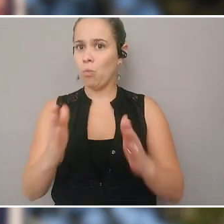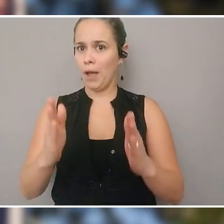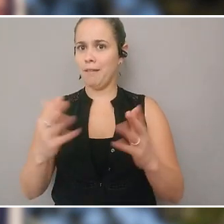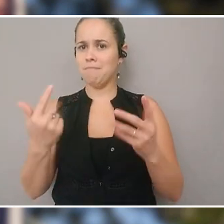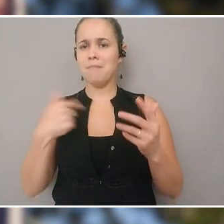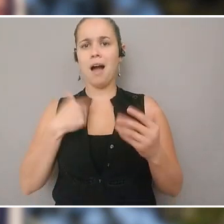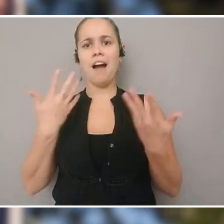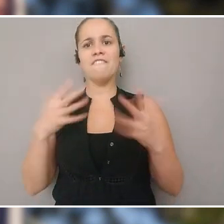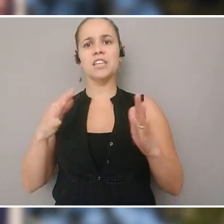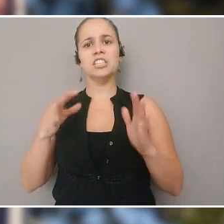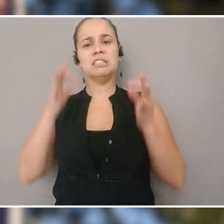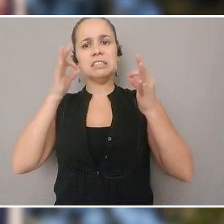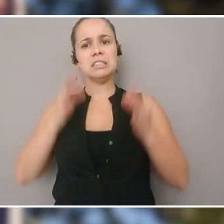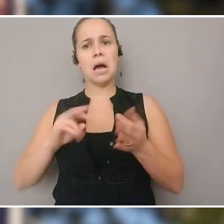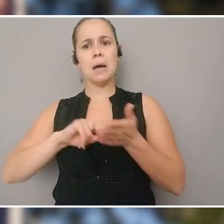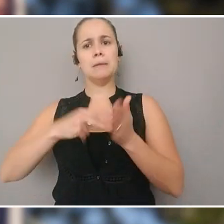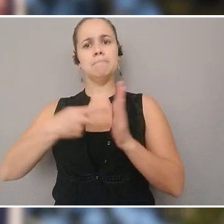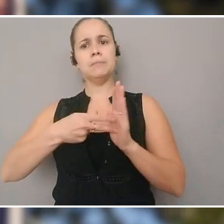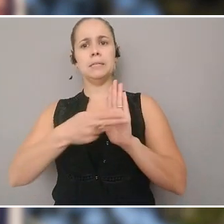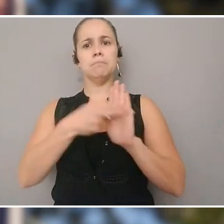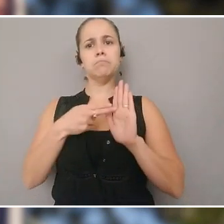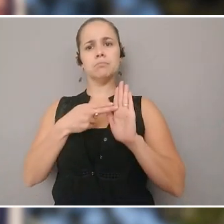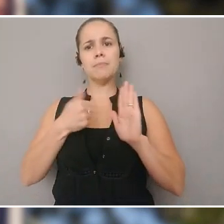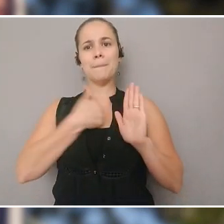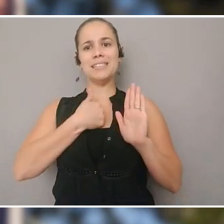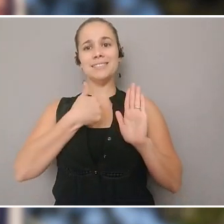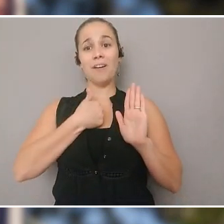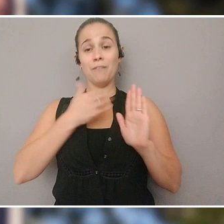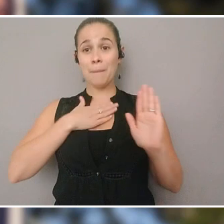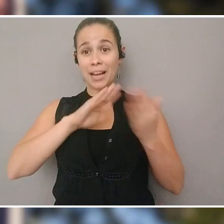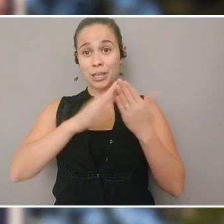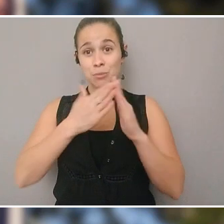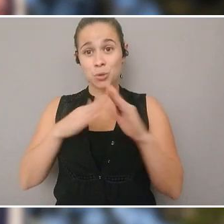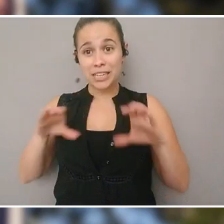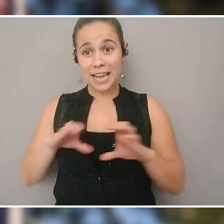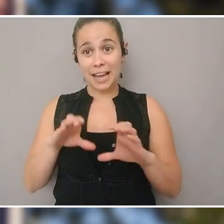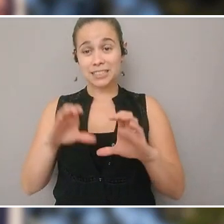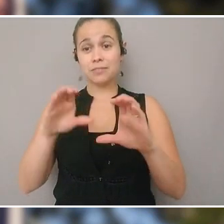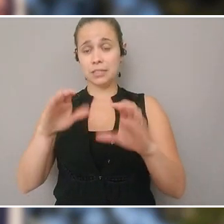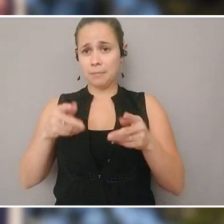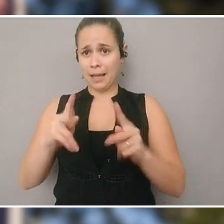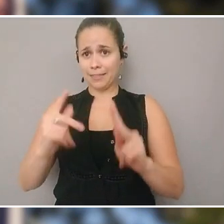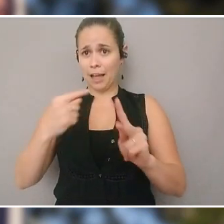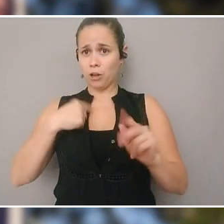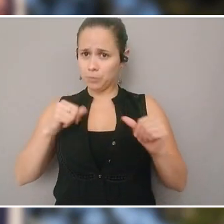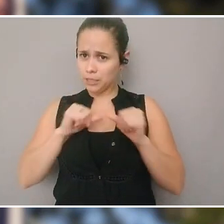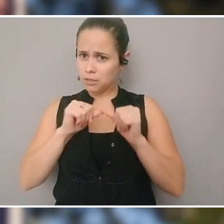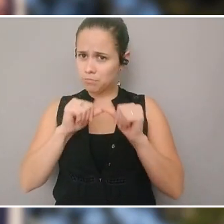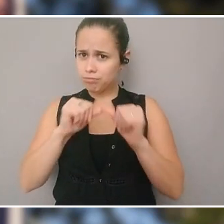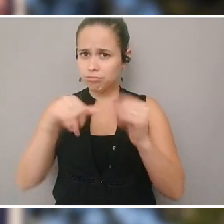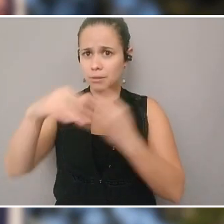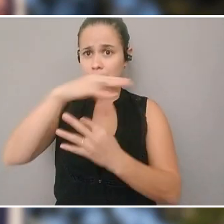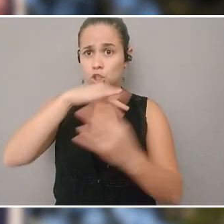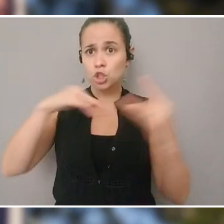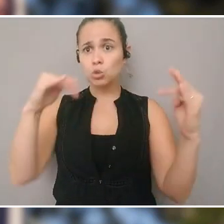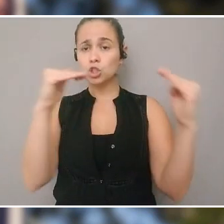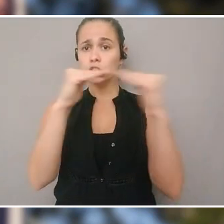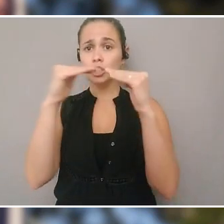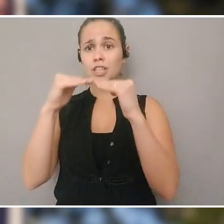elegido para definirme a mí mismo. el activismo en mi comunidad me ha permitido empujar la